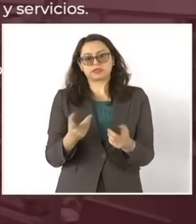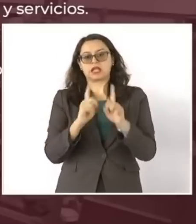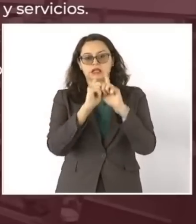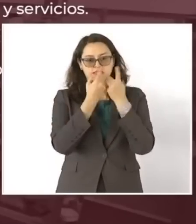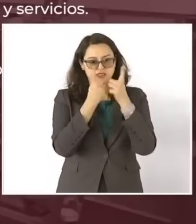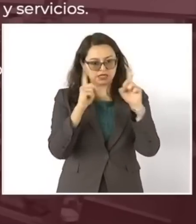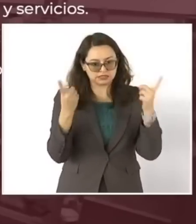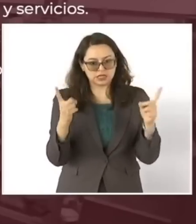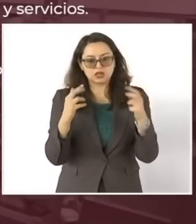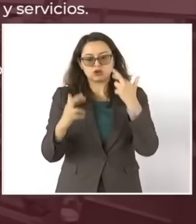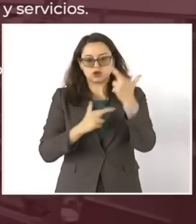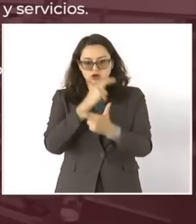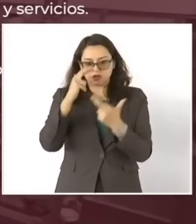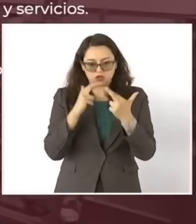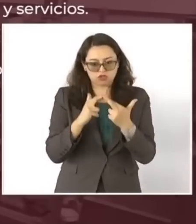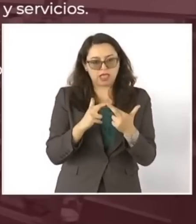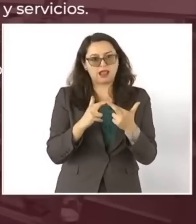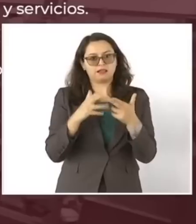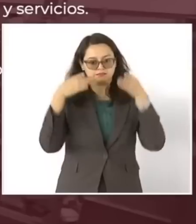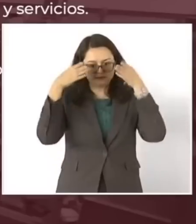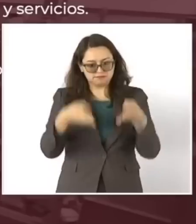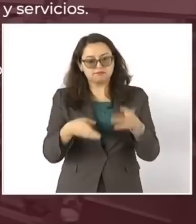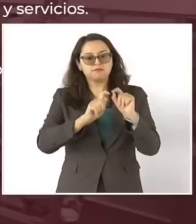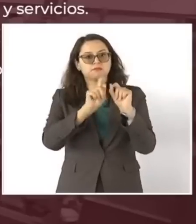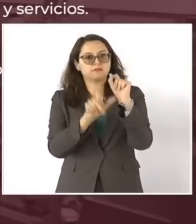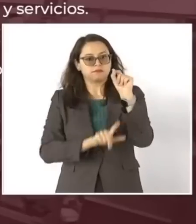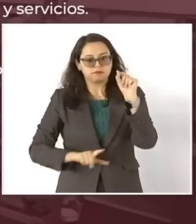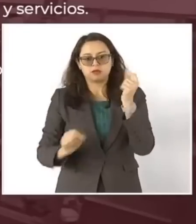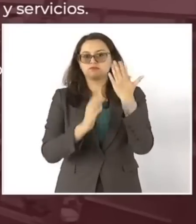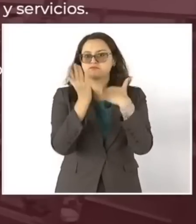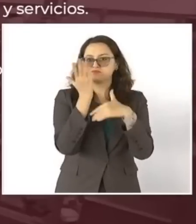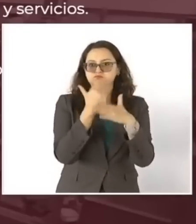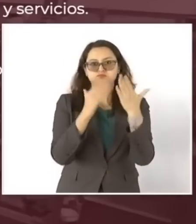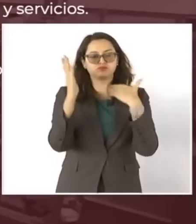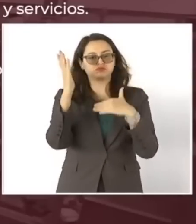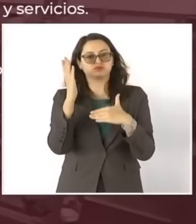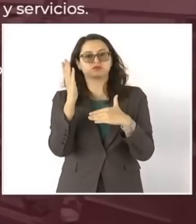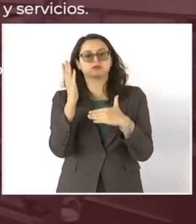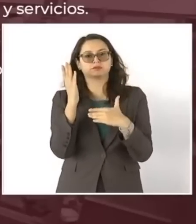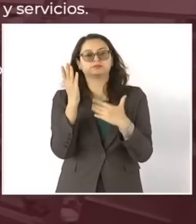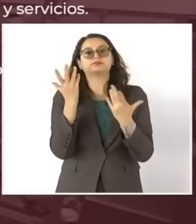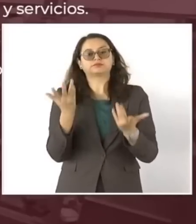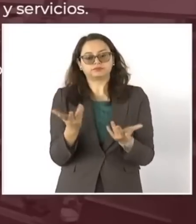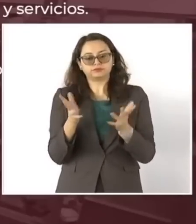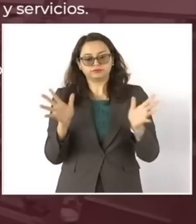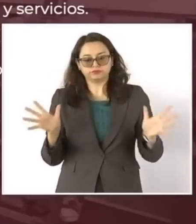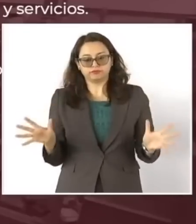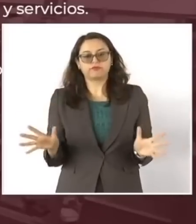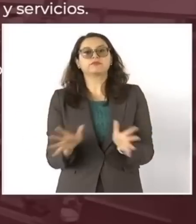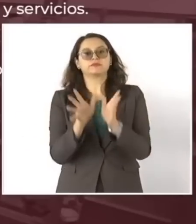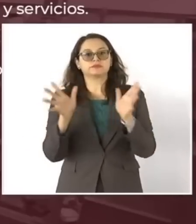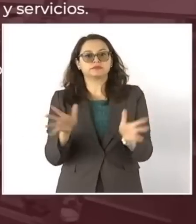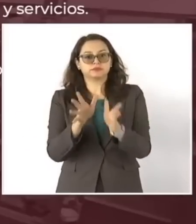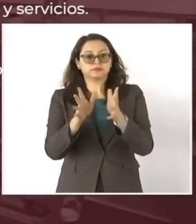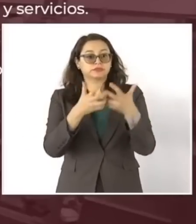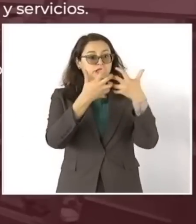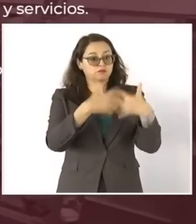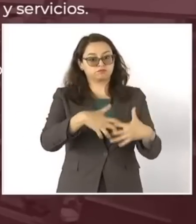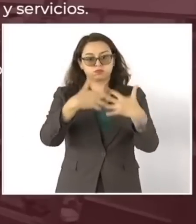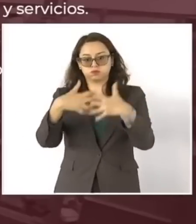Regional del país es decir potenciar la visión regional promover la relocalización seguir